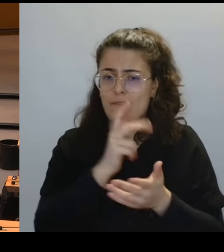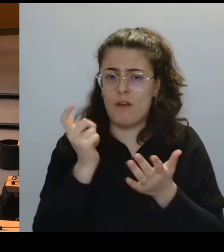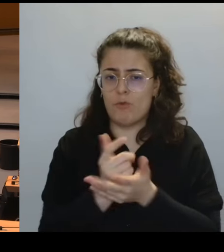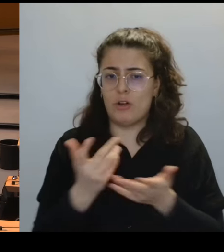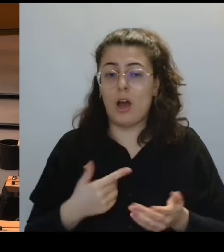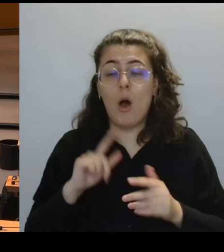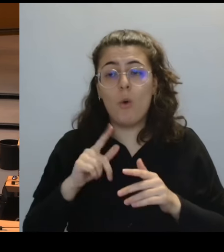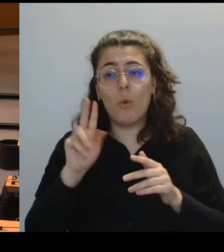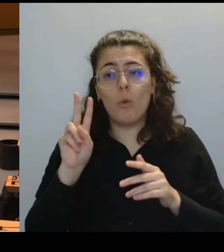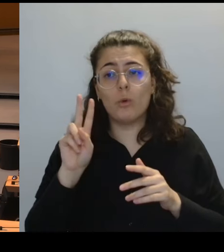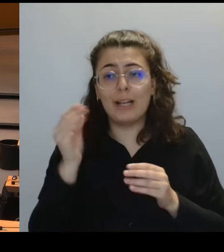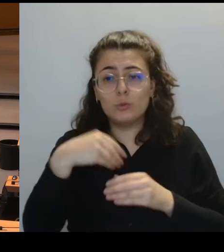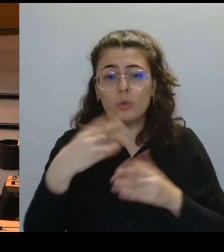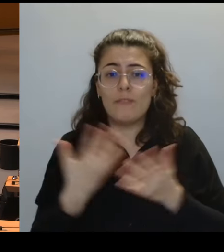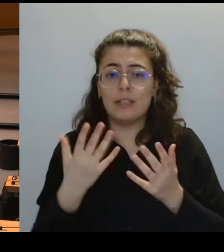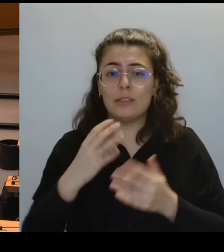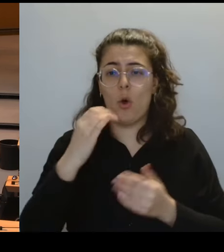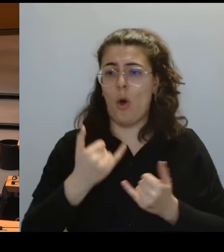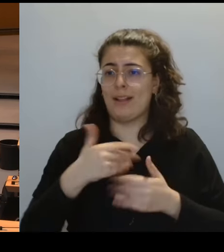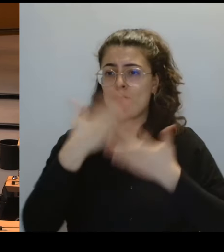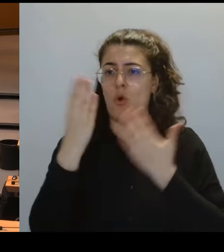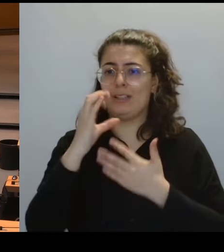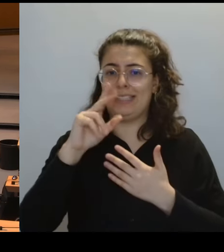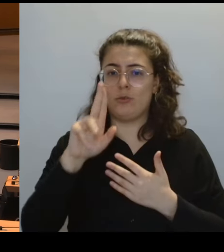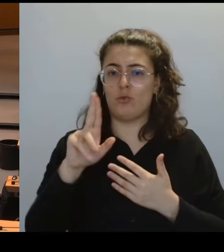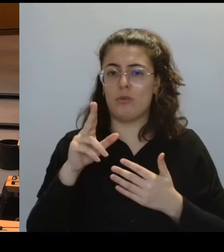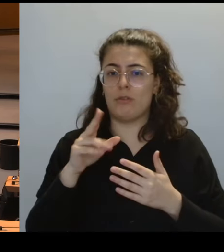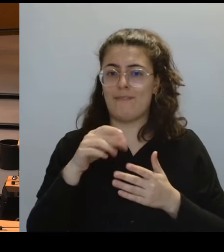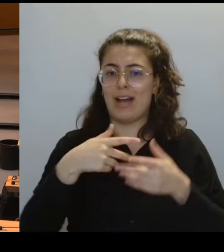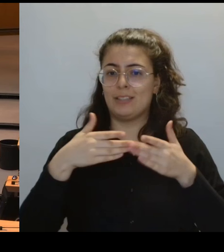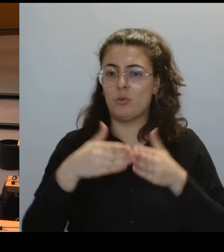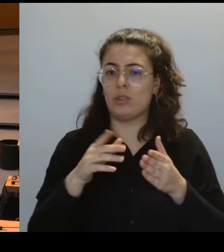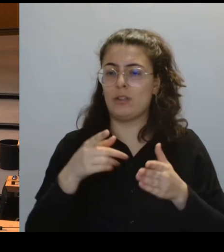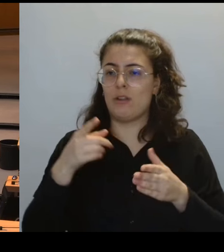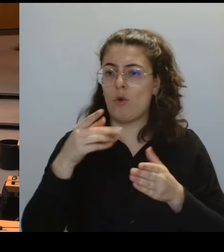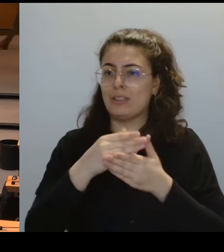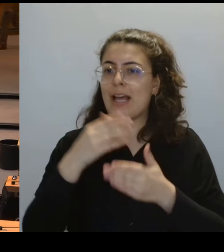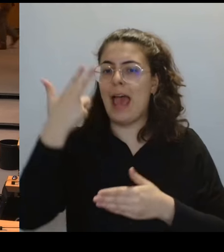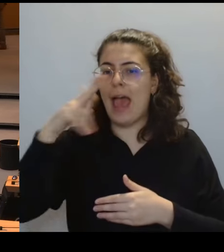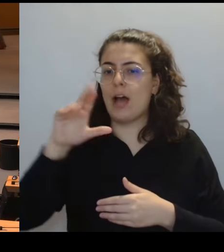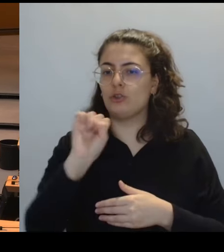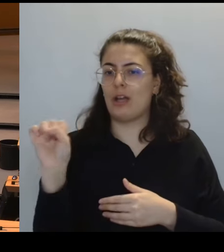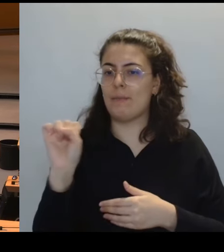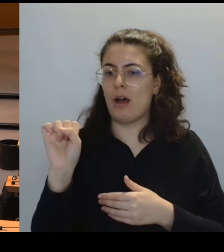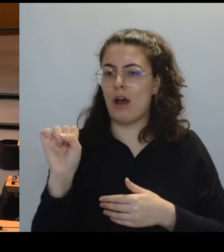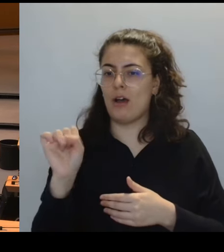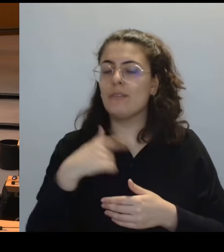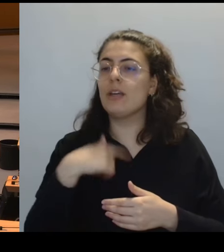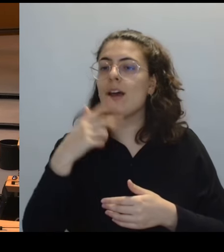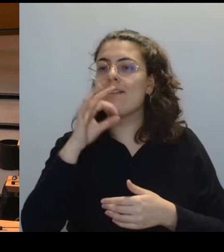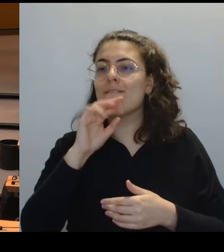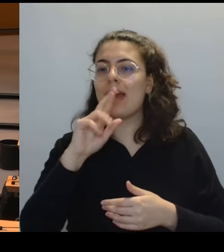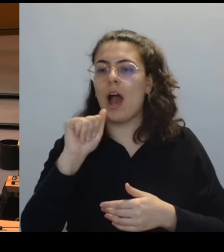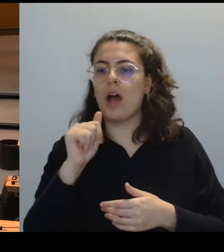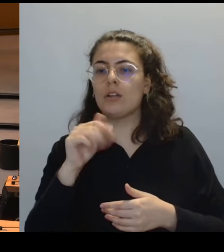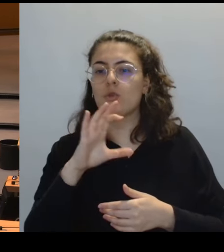Herr Stettner uns angriff, weil wir Ferat Kocak als Opfer rechter Gewalt hier haben sprechen lassen und vor allem, dass